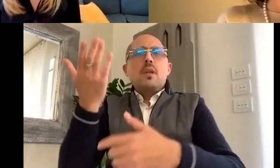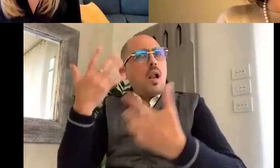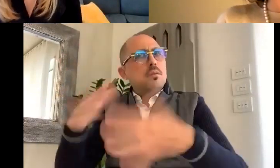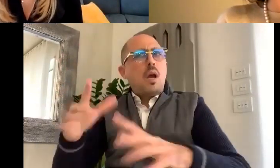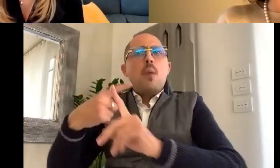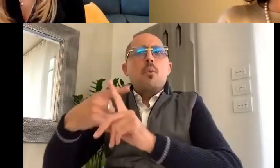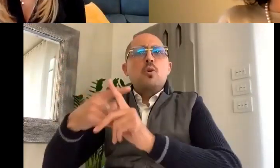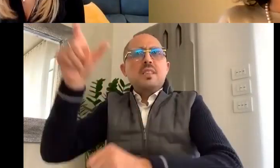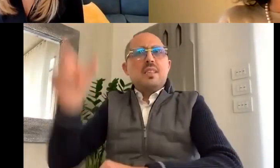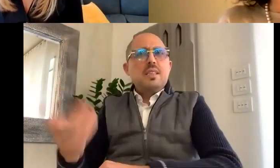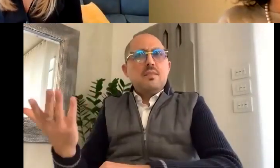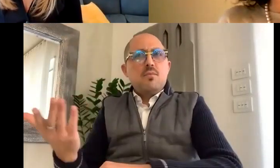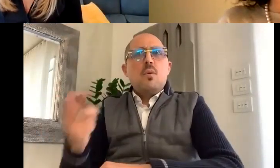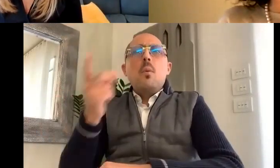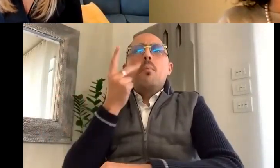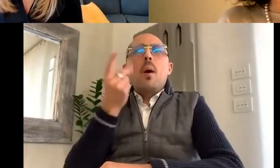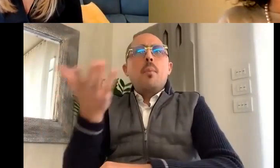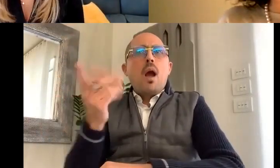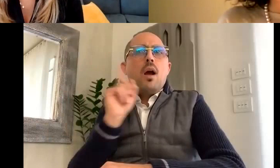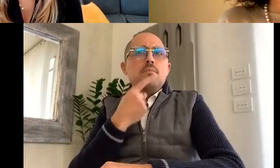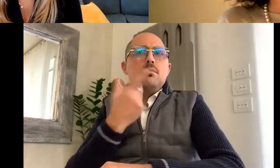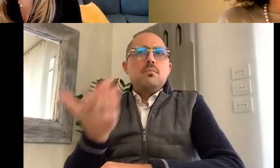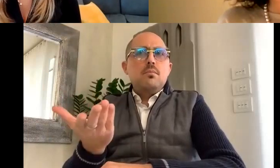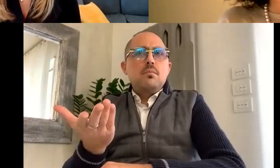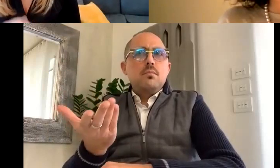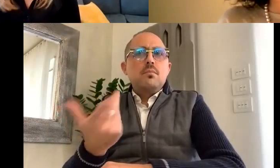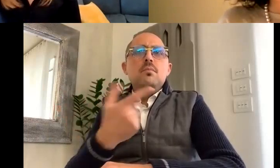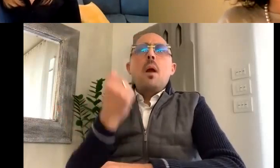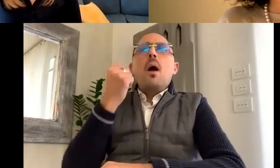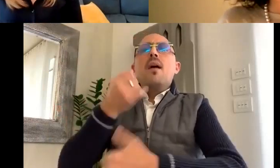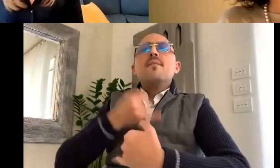è successo proprio ieri che una persona sorda che è stata ricoverata